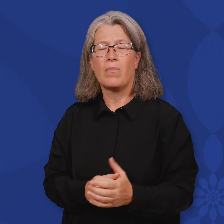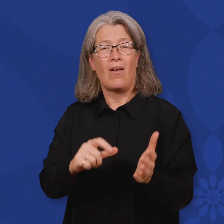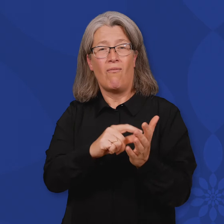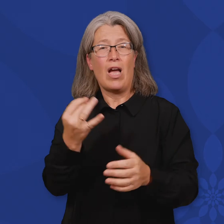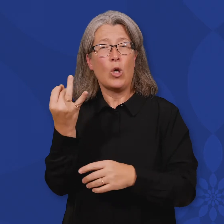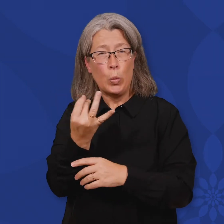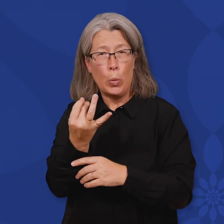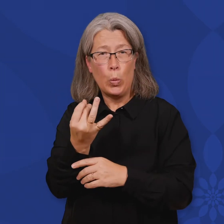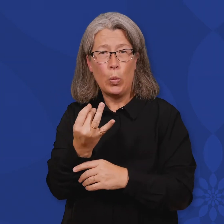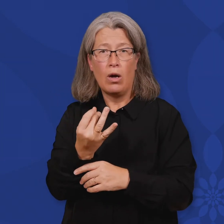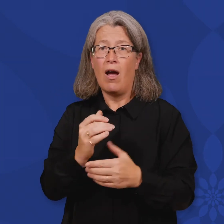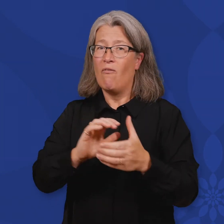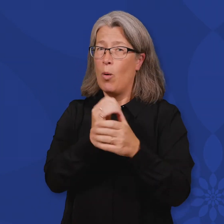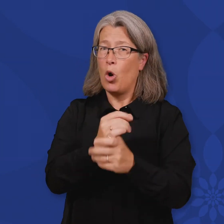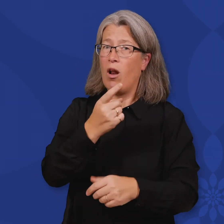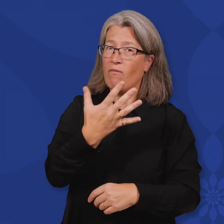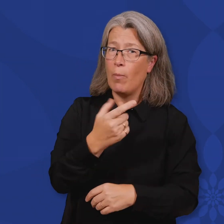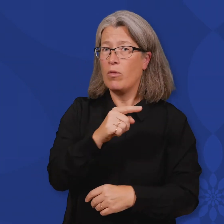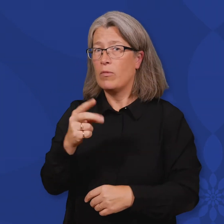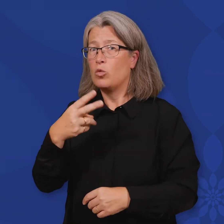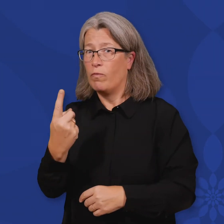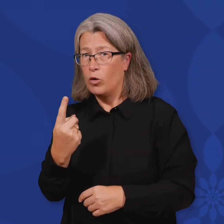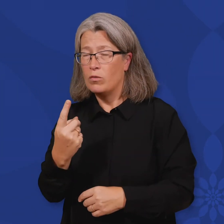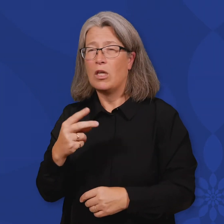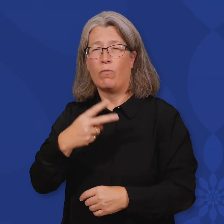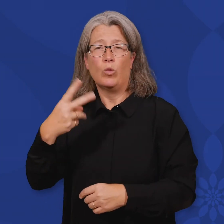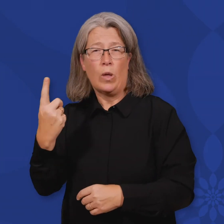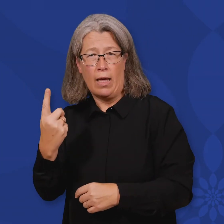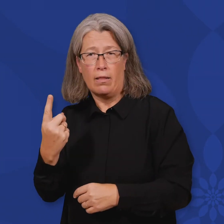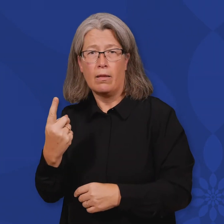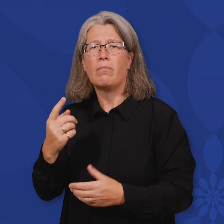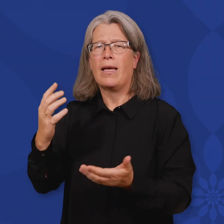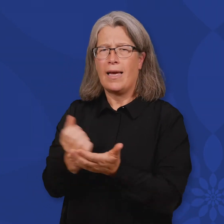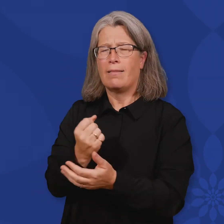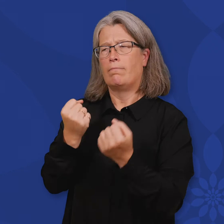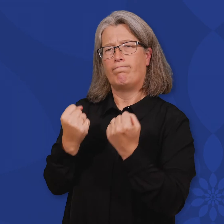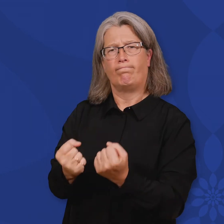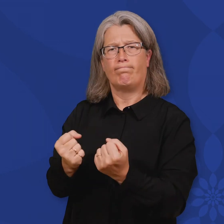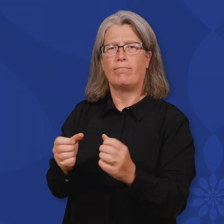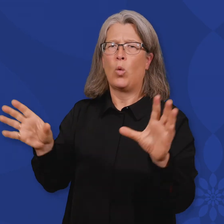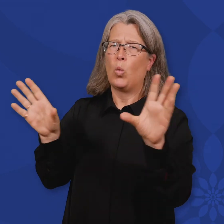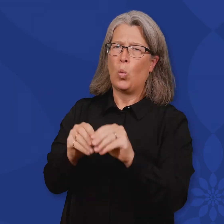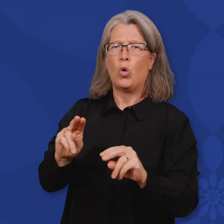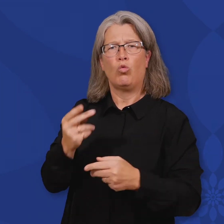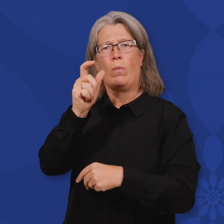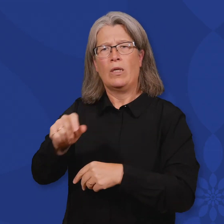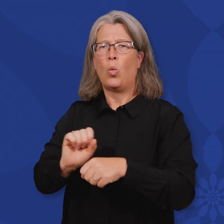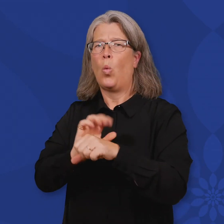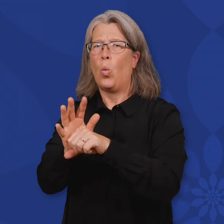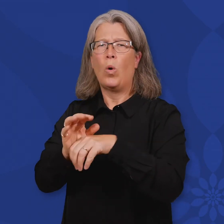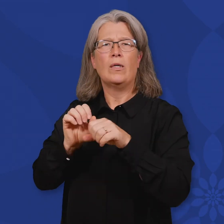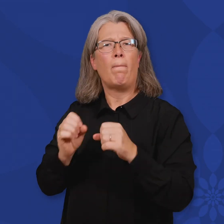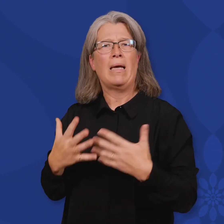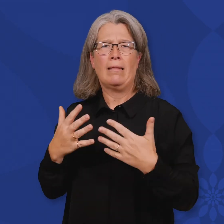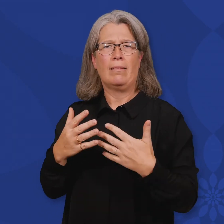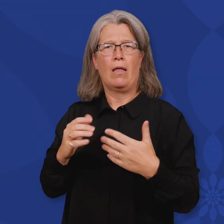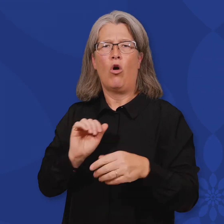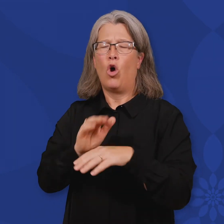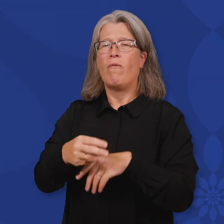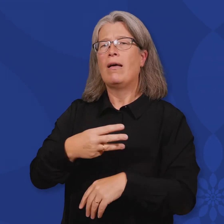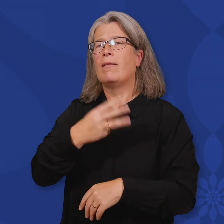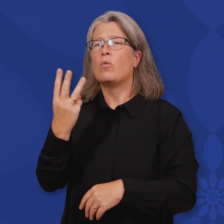Under vecka 7, dvs. under tiden 15–21.2.2021, konstaterades sammanlagt över 3 400 nya coronavirusfall, -